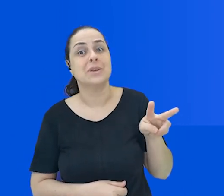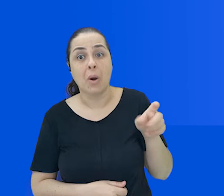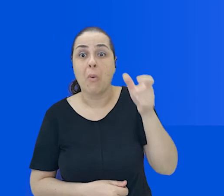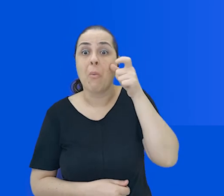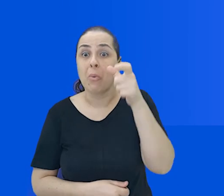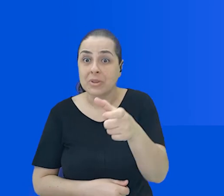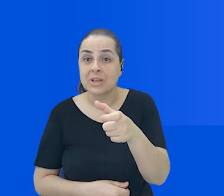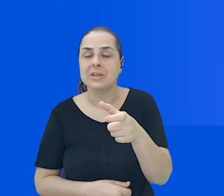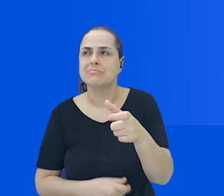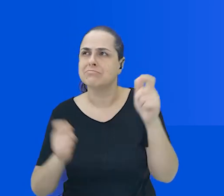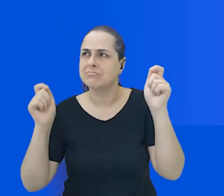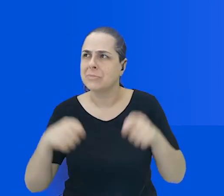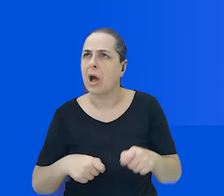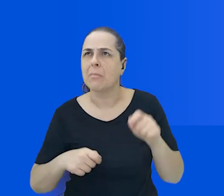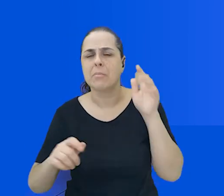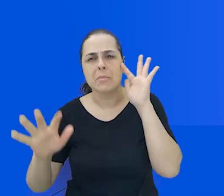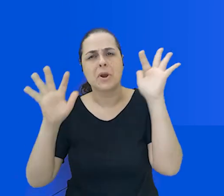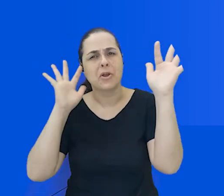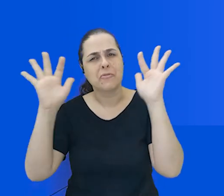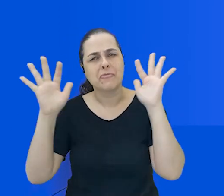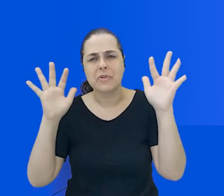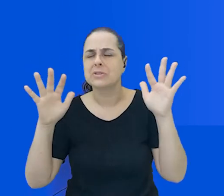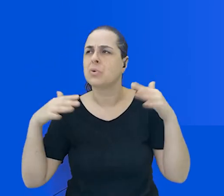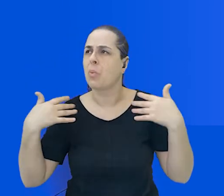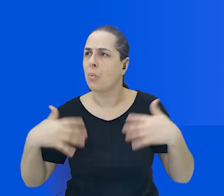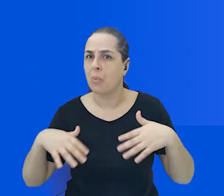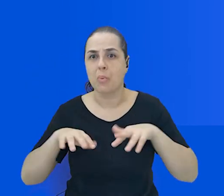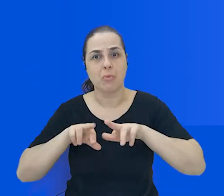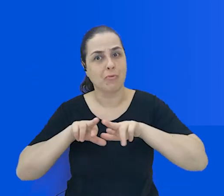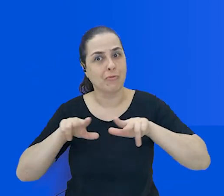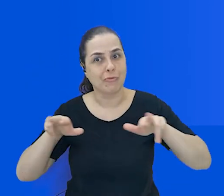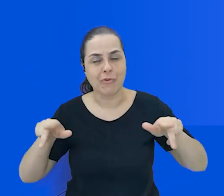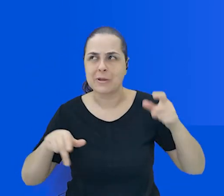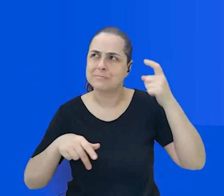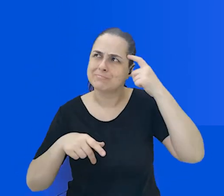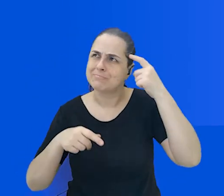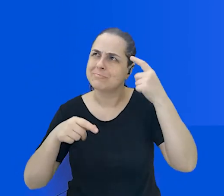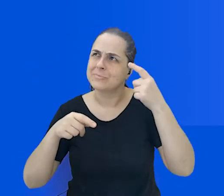fazer várias reflexões e aí eu queria fazer uma amarraçãozinha e